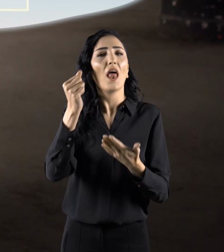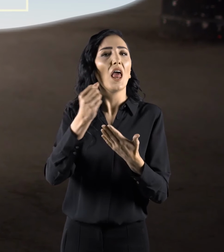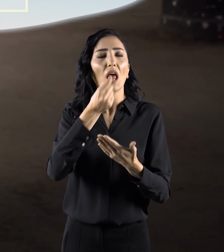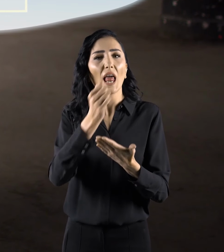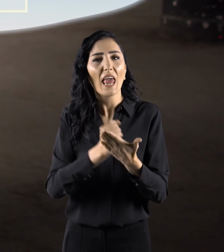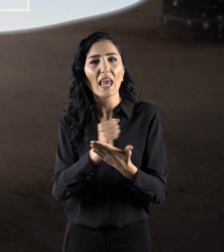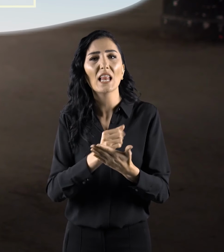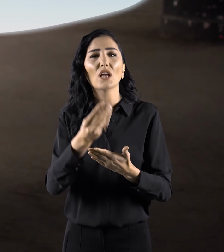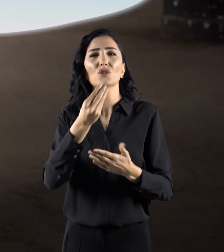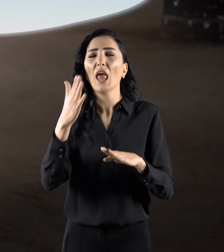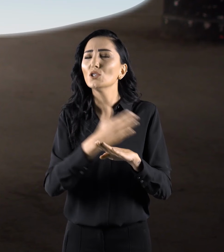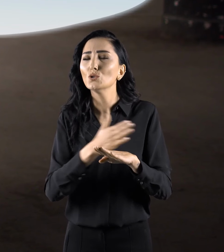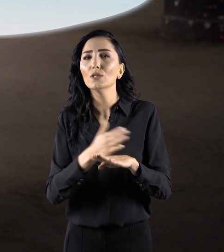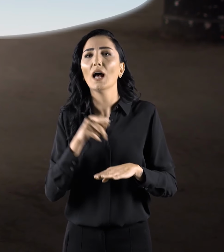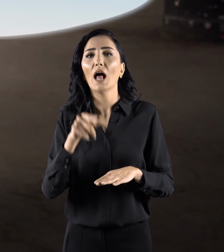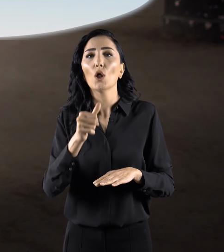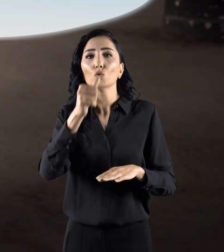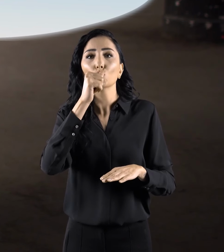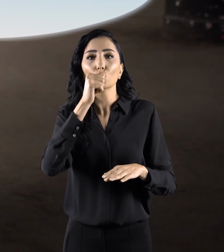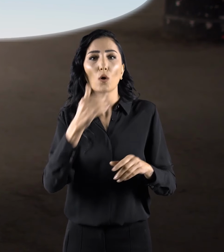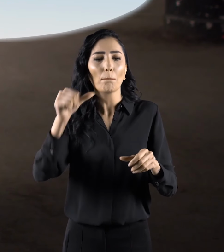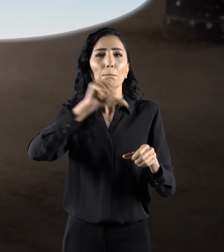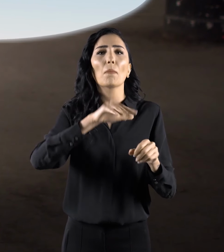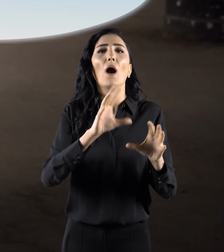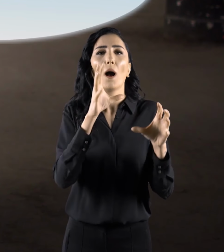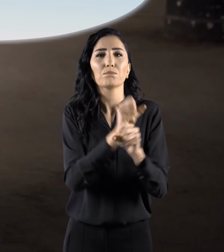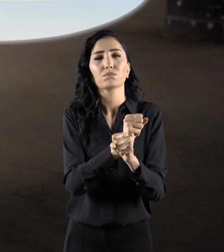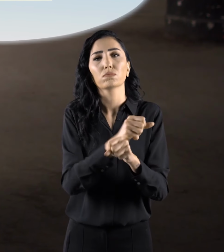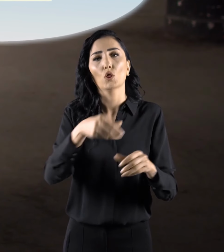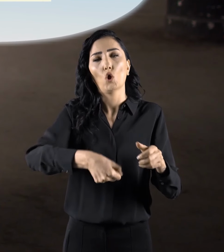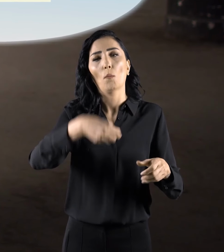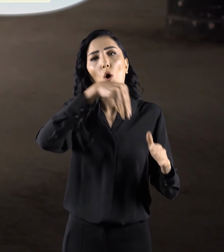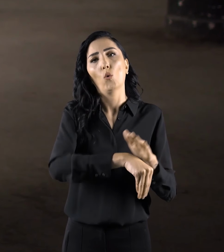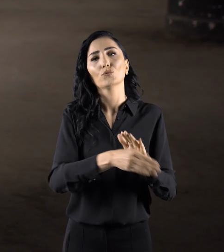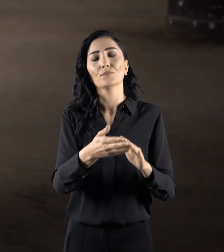gıda, ilaç, portatif mutfak gibi eşyaları su geçirmeyecek torbalara koyun.